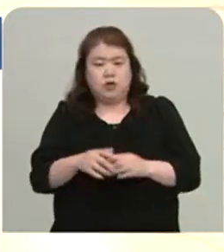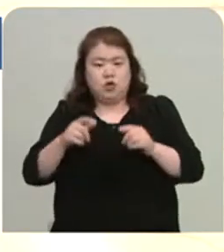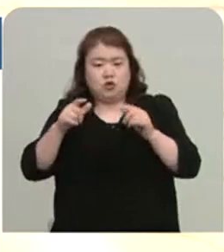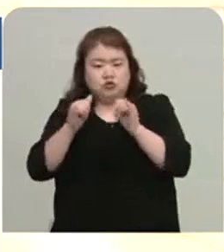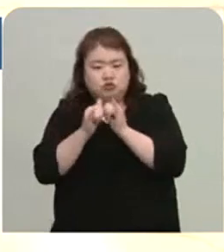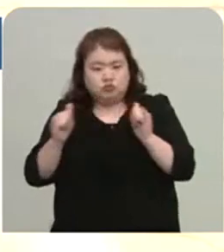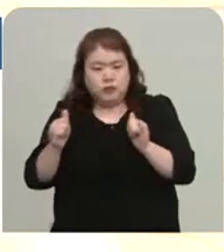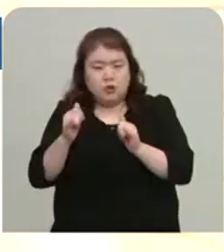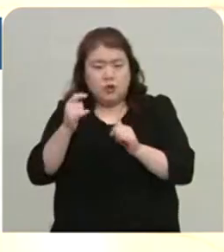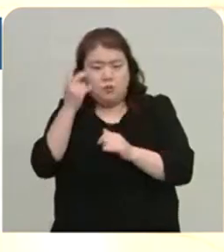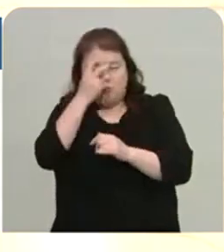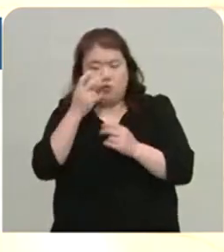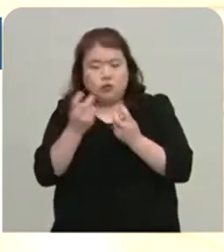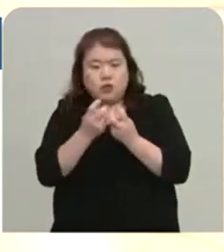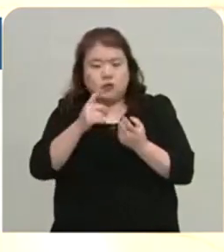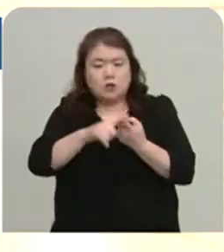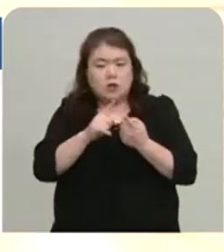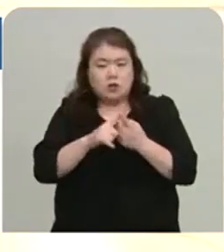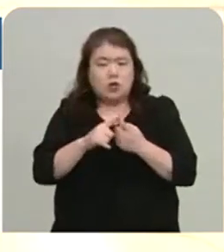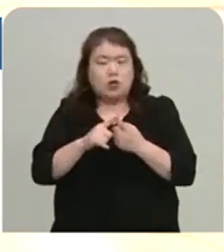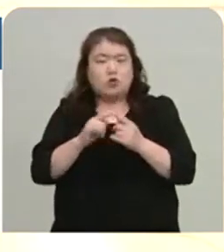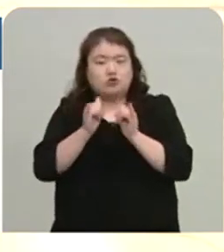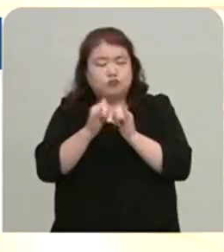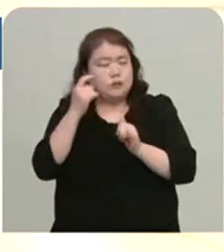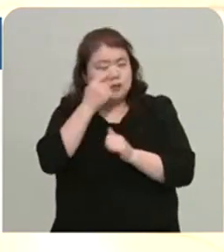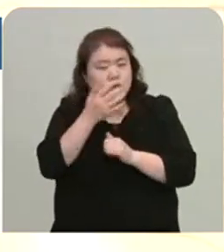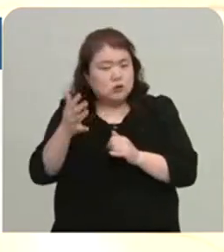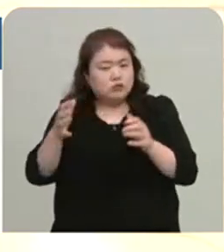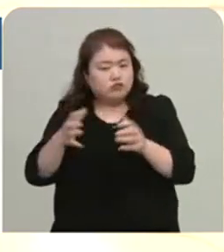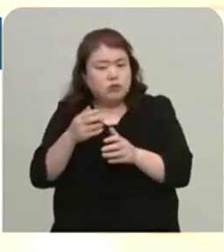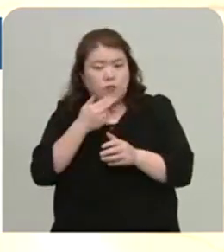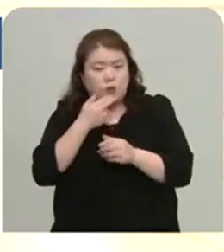에 대해서는 주민 의견 수렴 절차 없이 방사선 환경영향평가를 하는